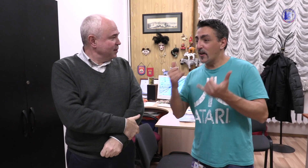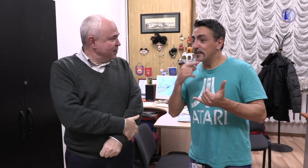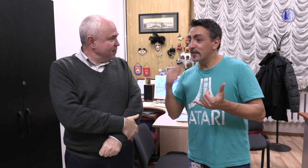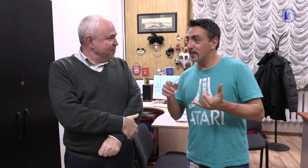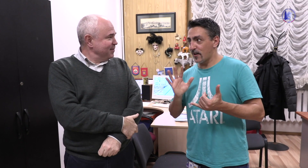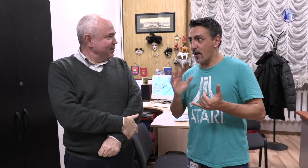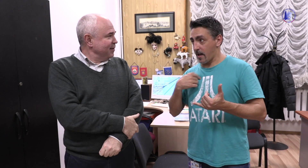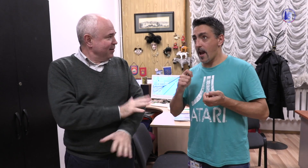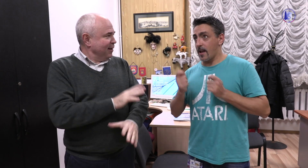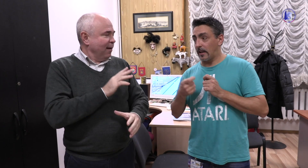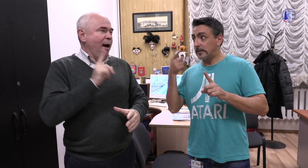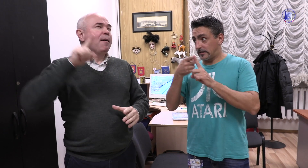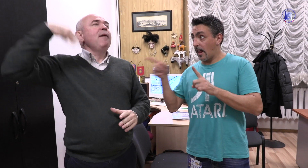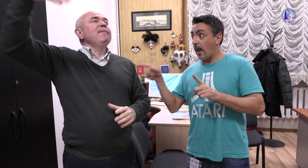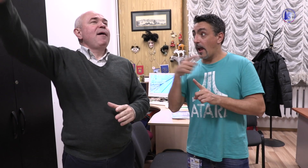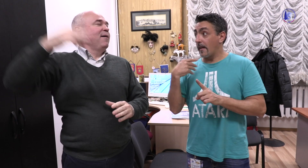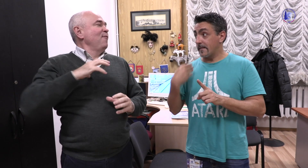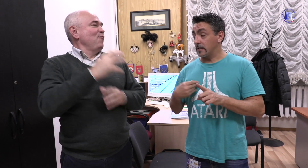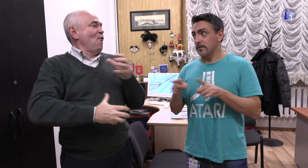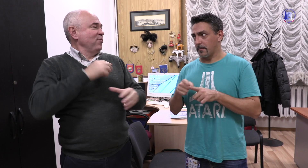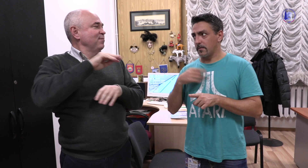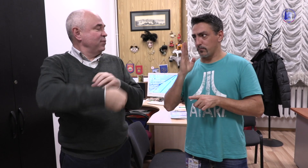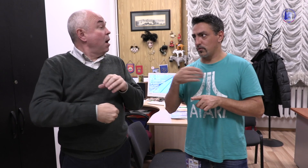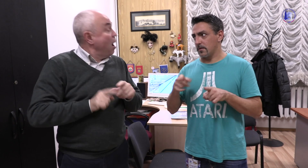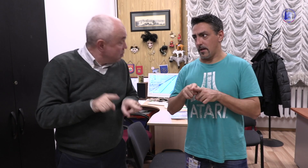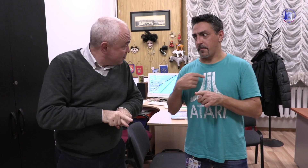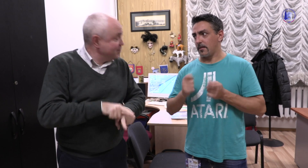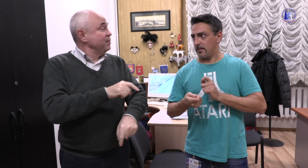Поправлю вас, это я сделал не специально для русских зрителей, так я буду выступать и во Франции.